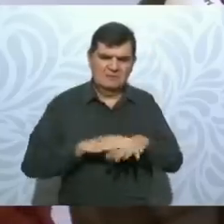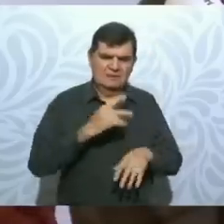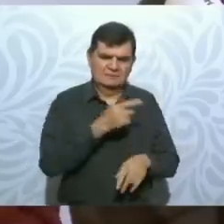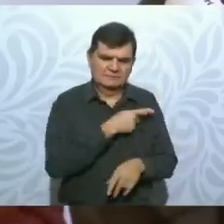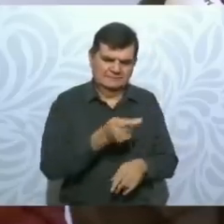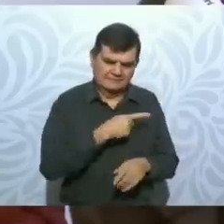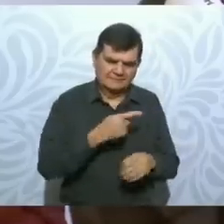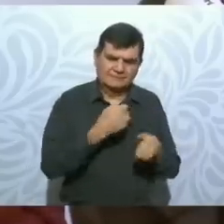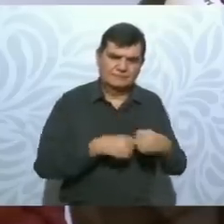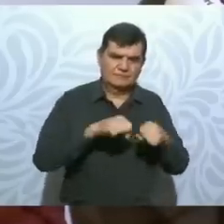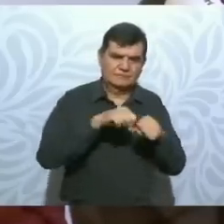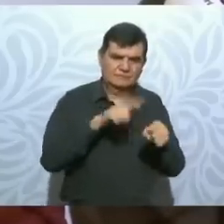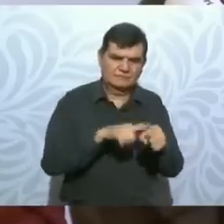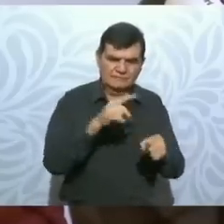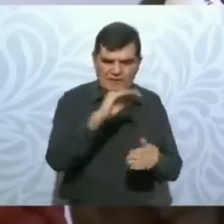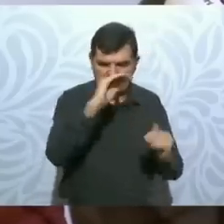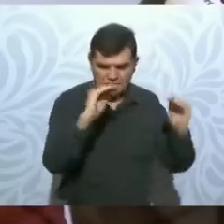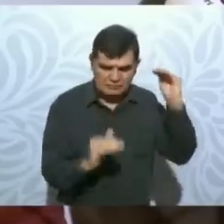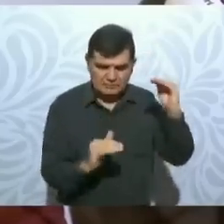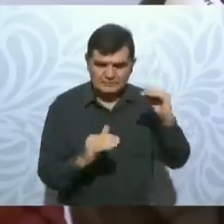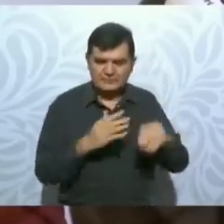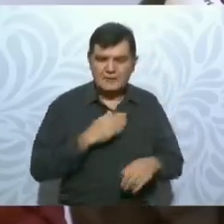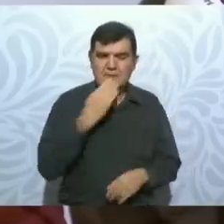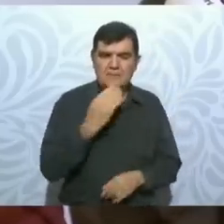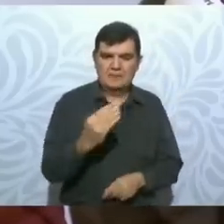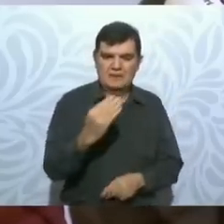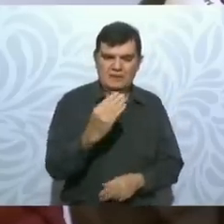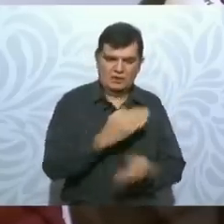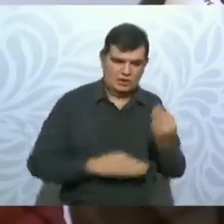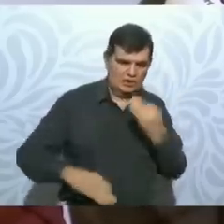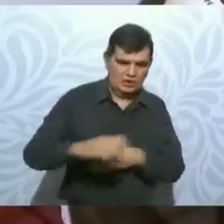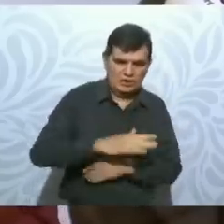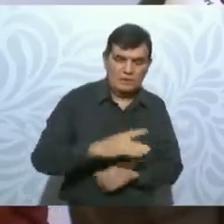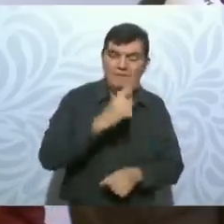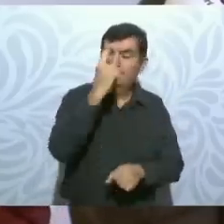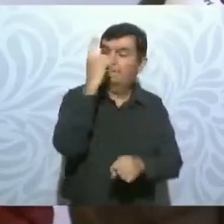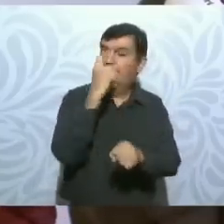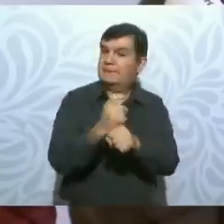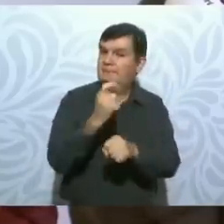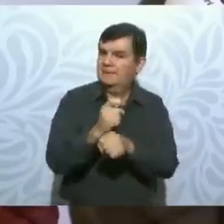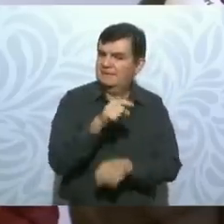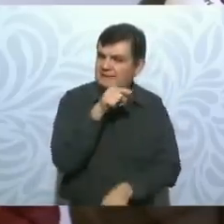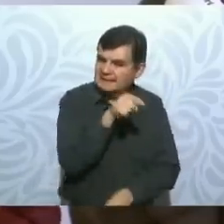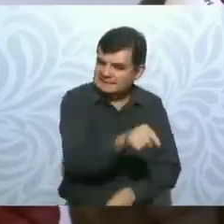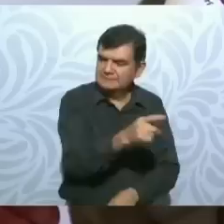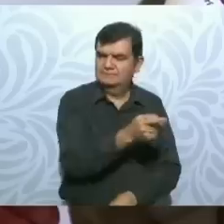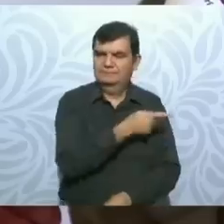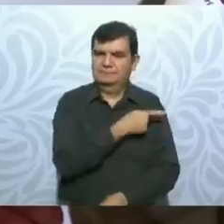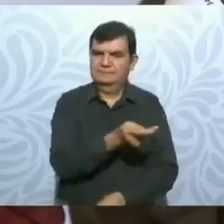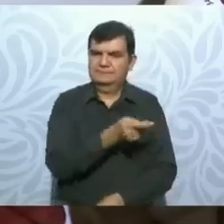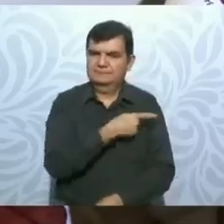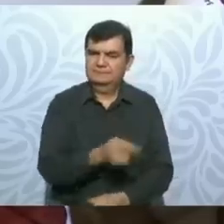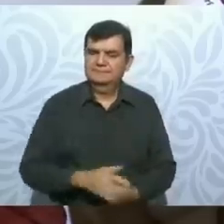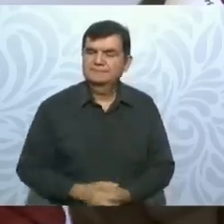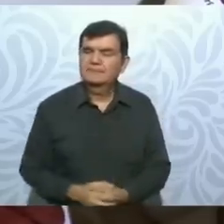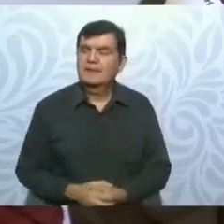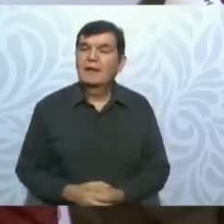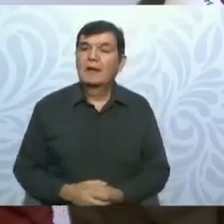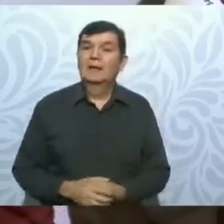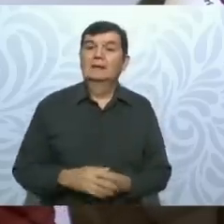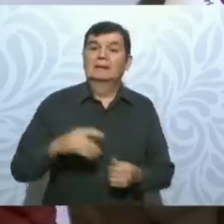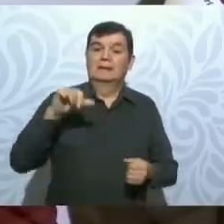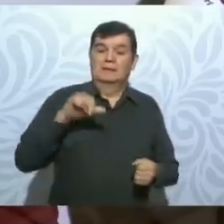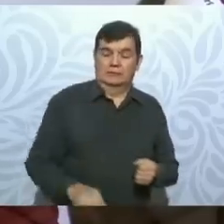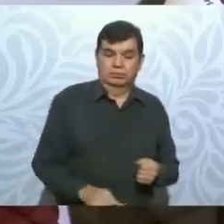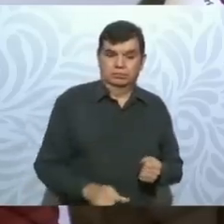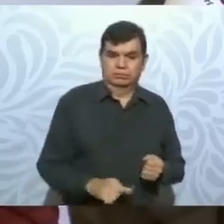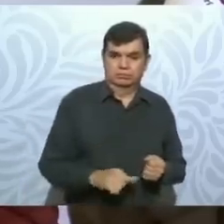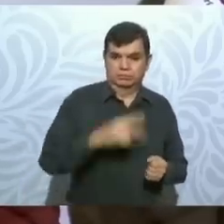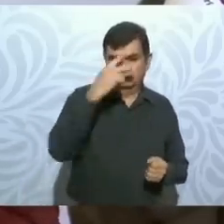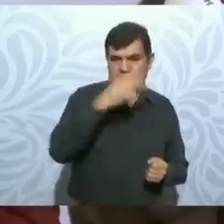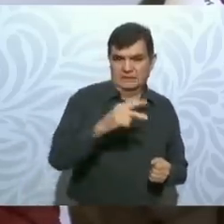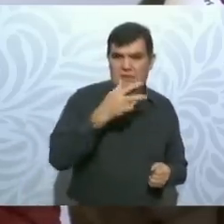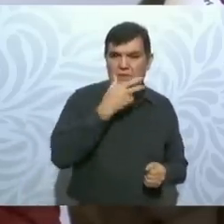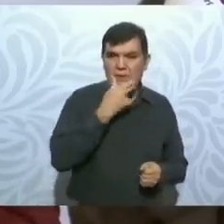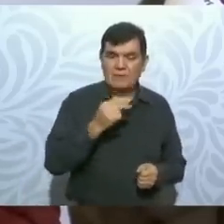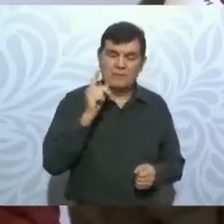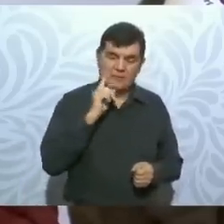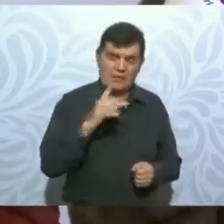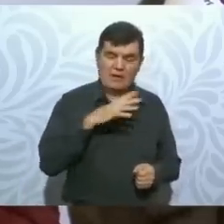sociales por el bien de todos primero los pobres hoy cada día más mexicanas y mexicanos conocemos